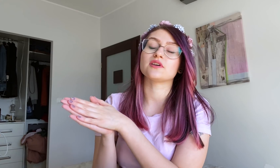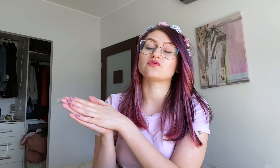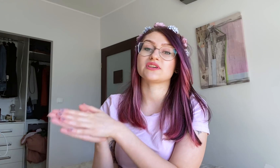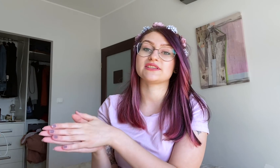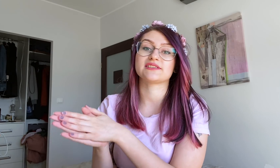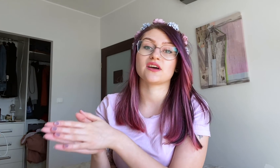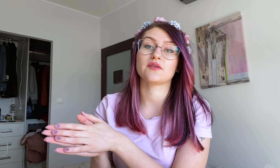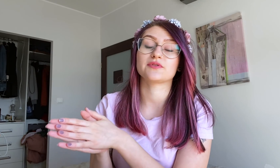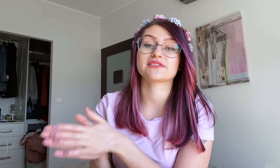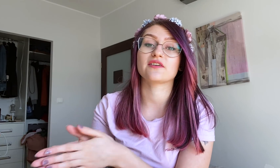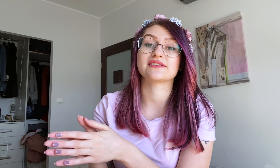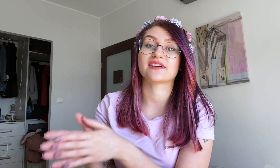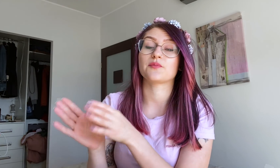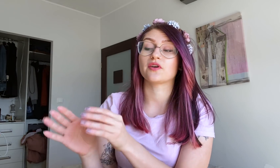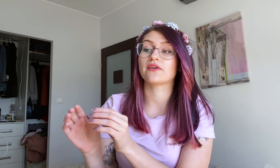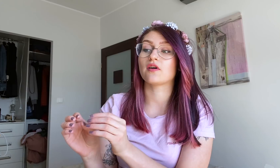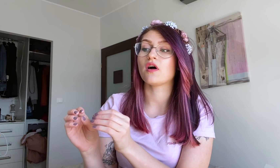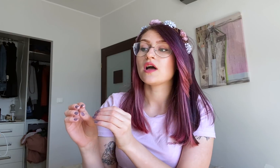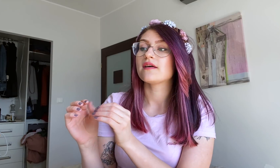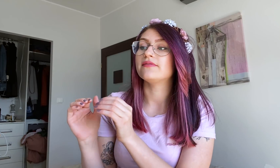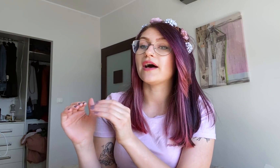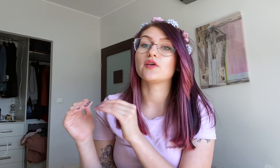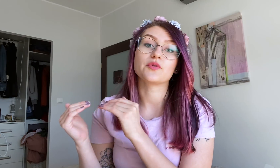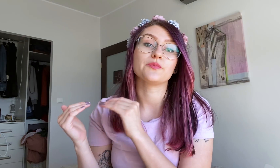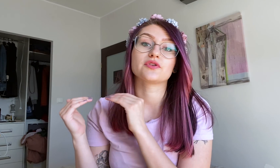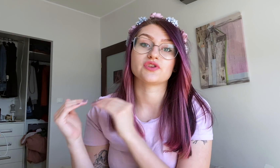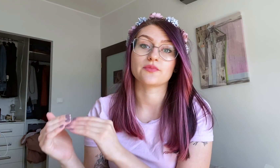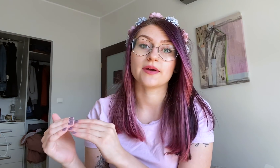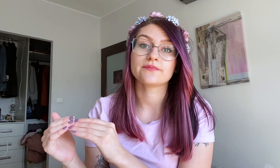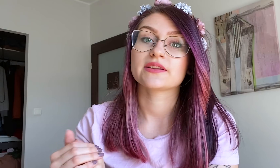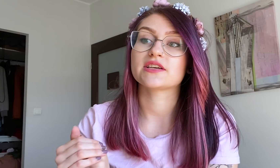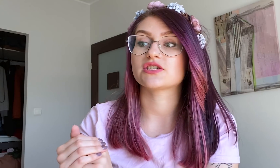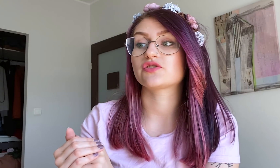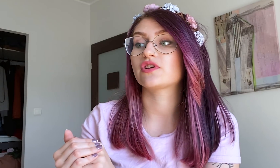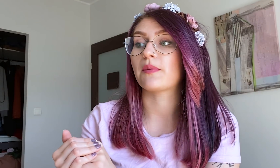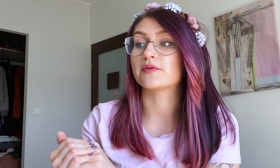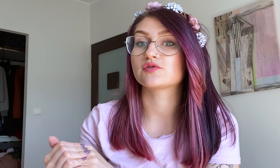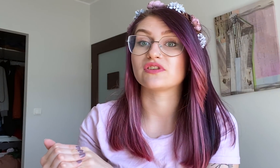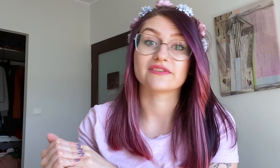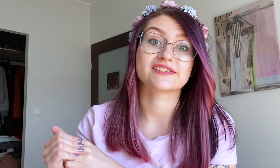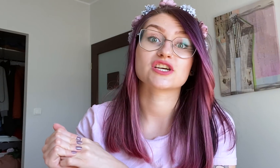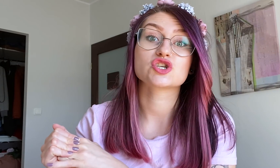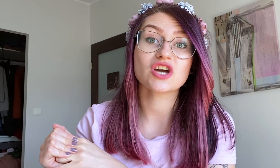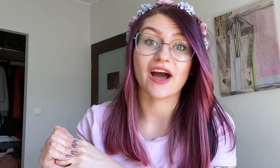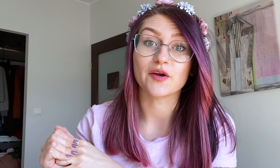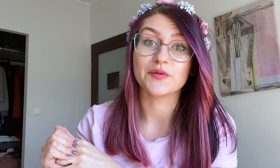nauczenie się polskiego języka migowego na dobrym poziomie. Takie rzeczy, które po prostu na Was czyhają.